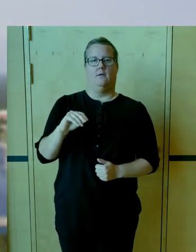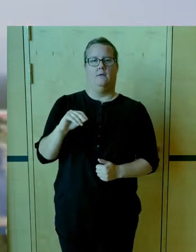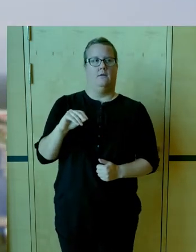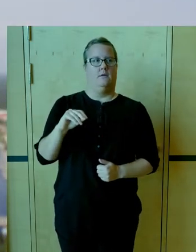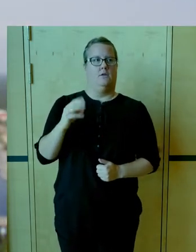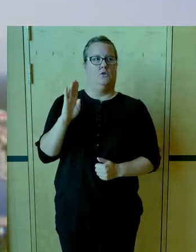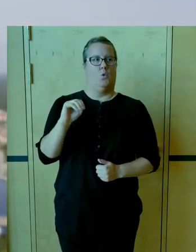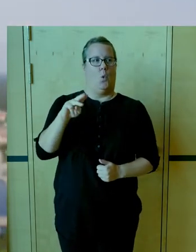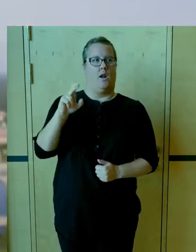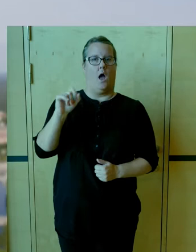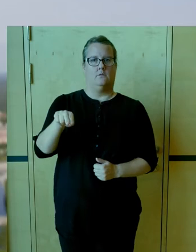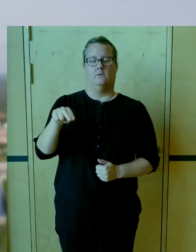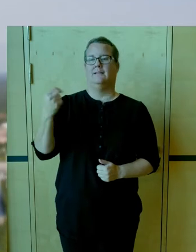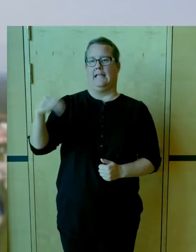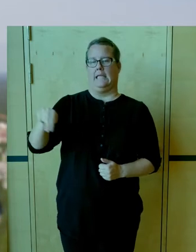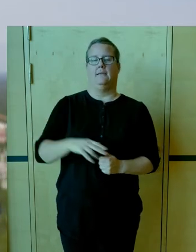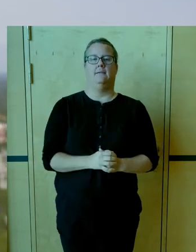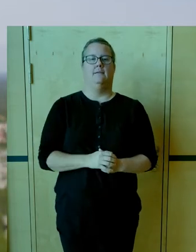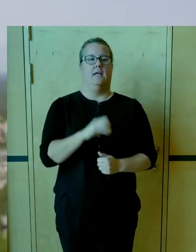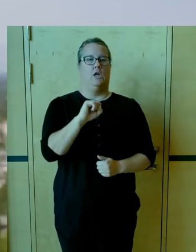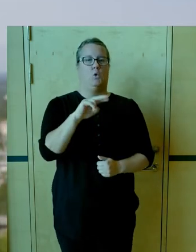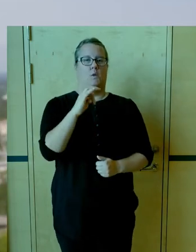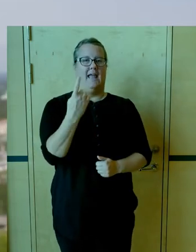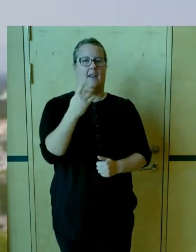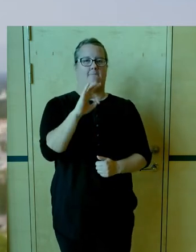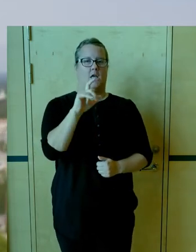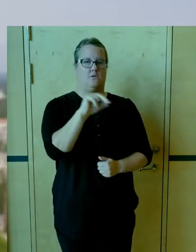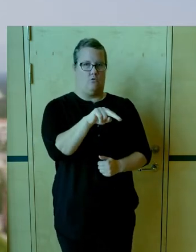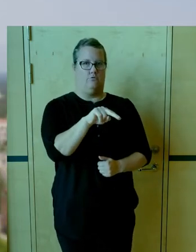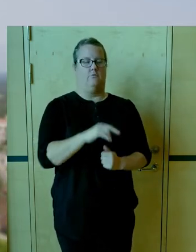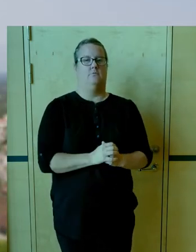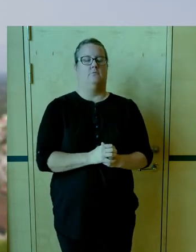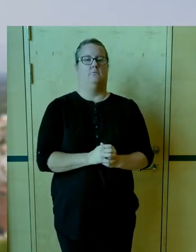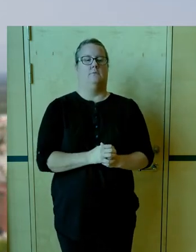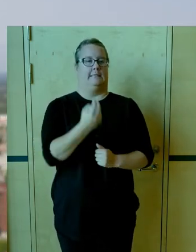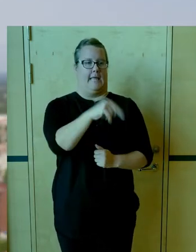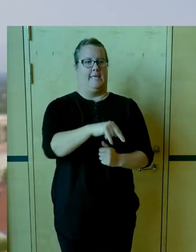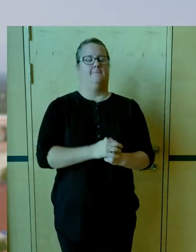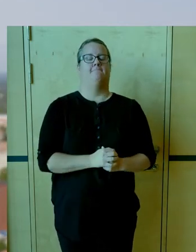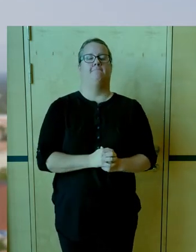Nej Gunnar Fransson Play Mats Ekman